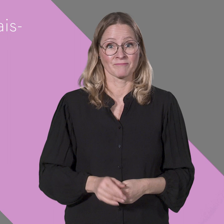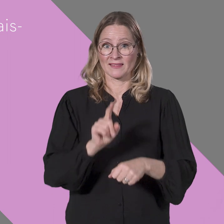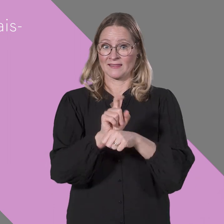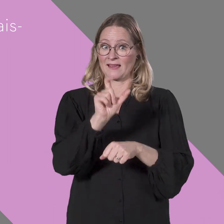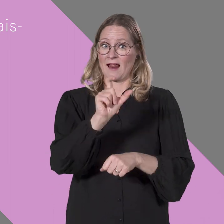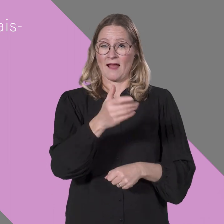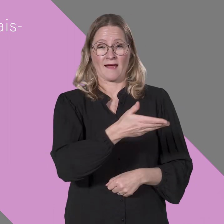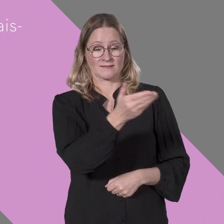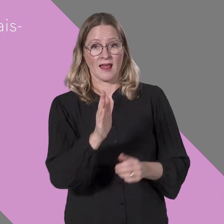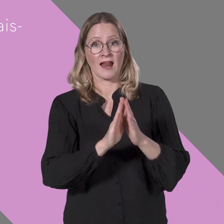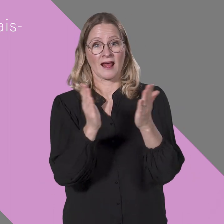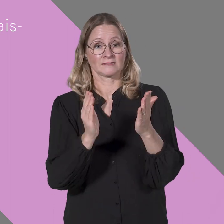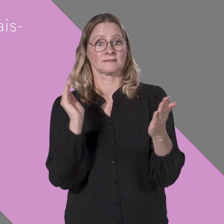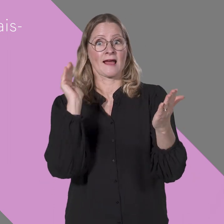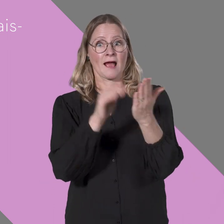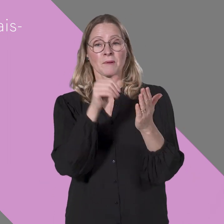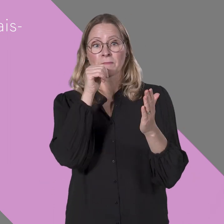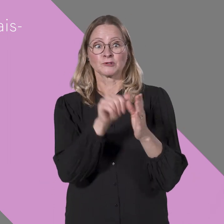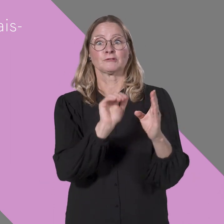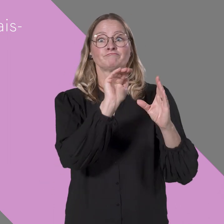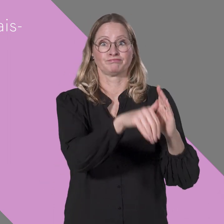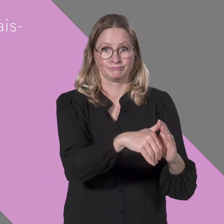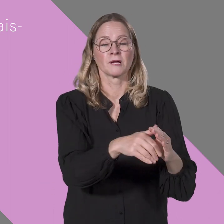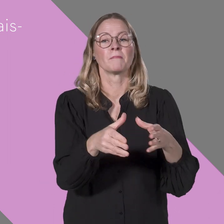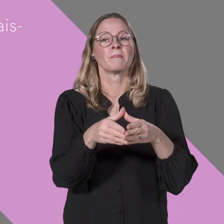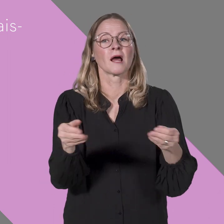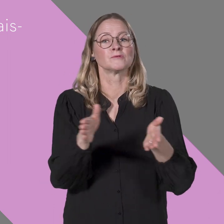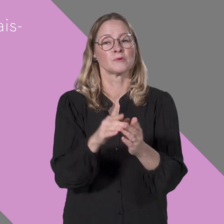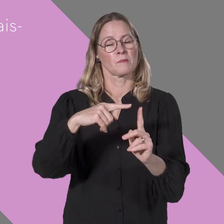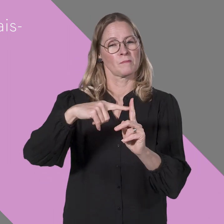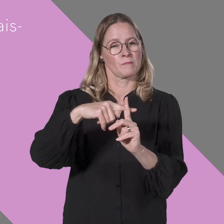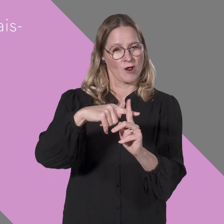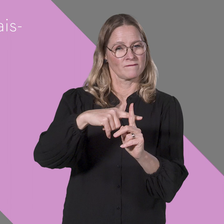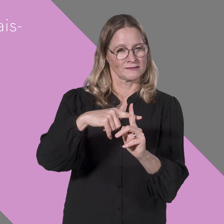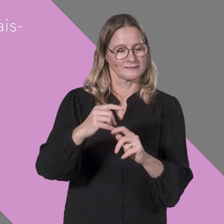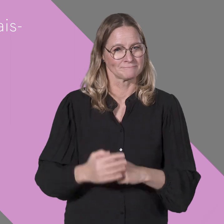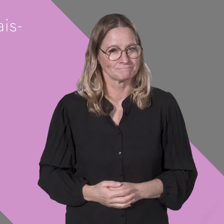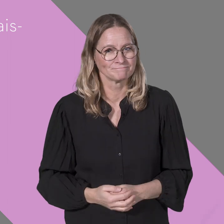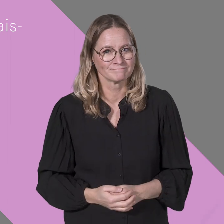Lehti saapuu tilaajille maaliskuun puolessa välissä.